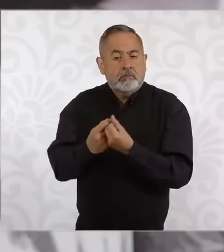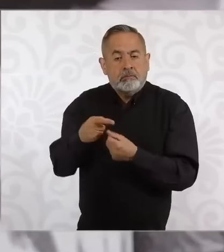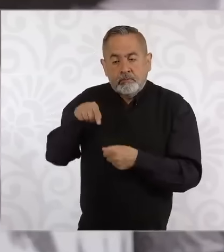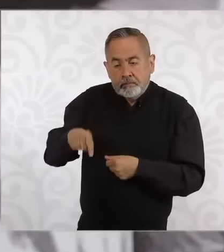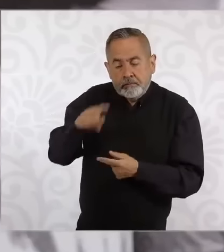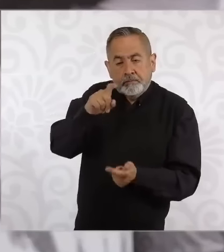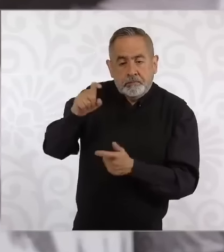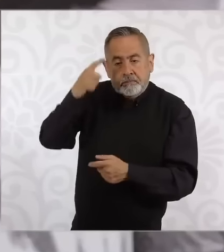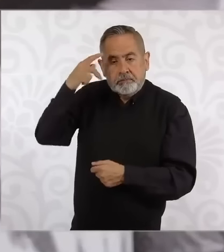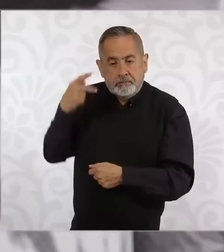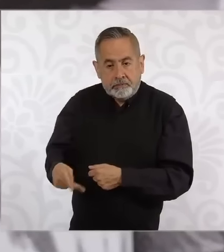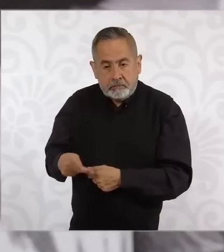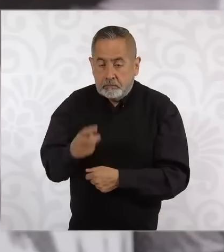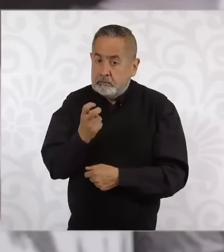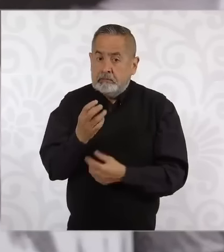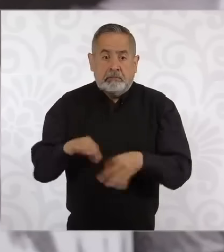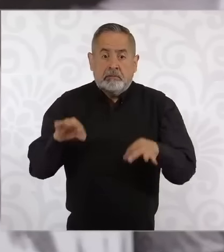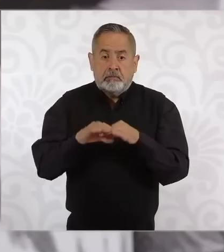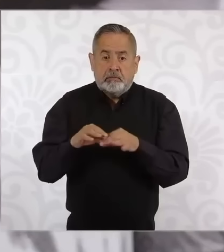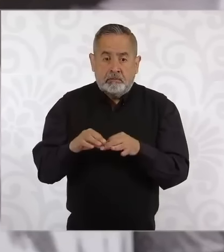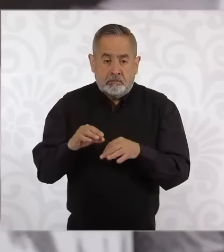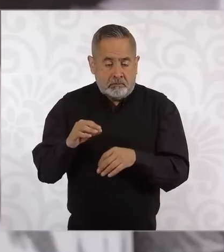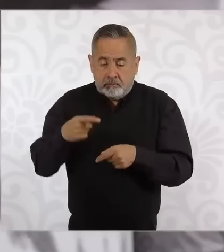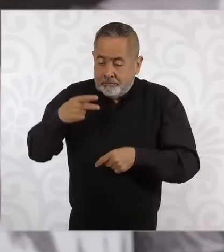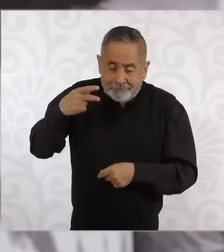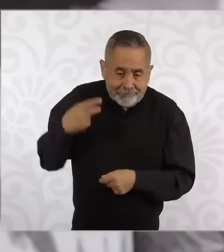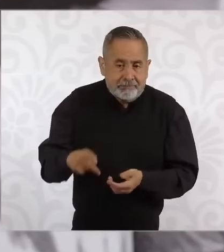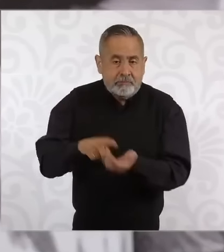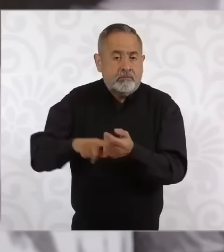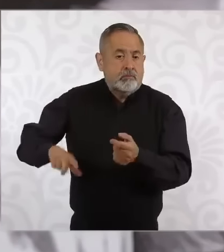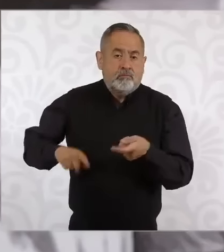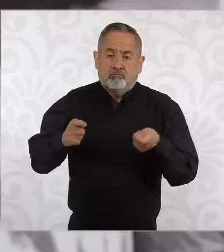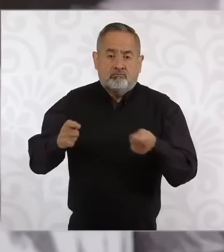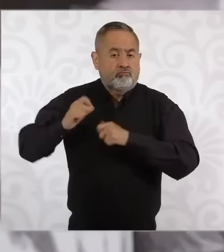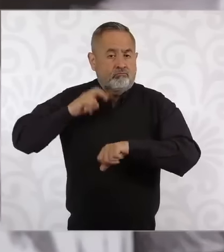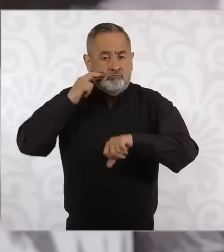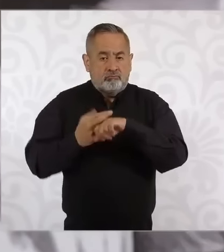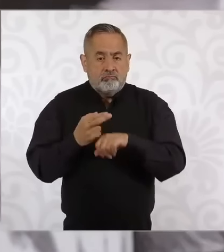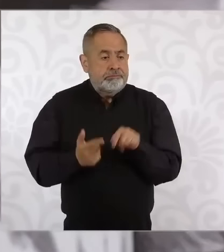las concesiones se quedan dentro del gobierno mexicano. Los recursos que se obtienen estas